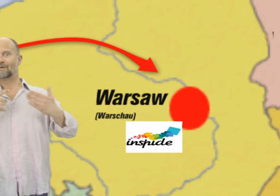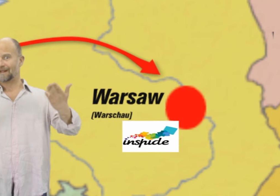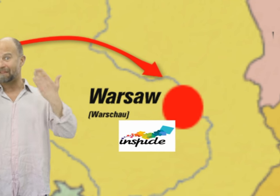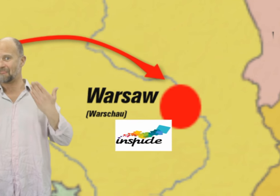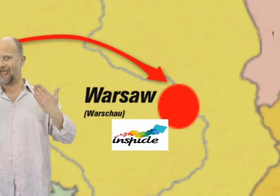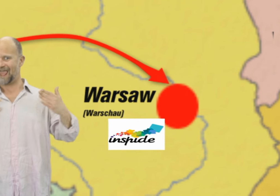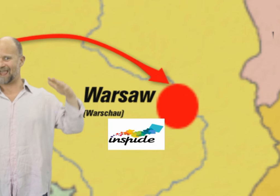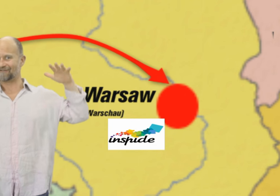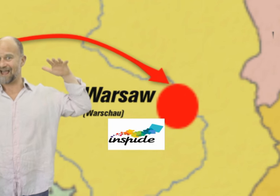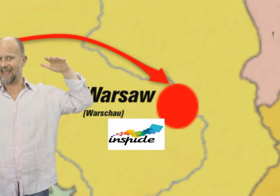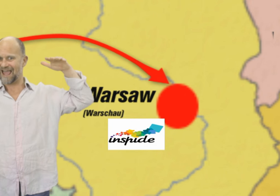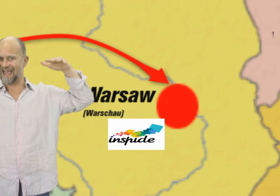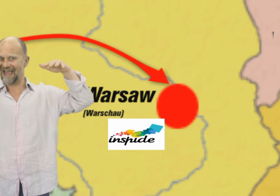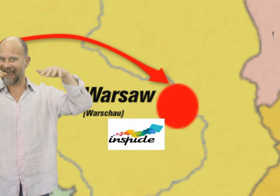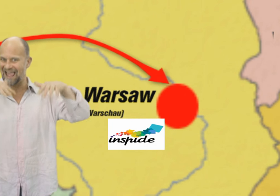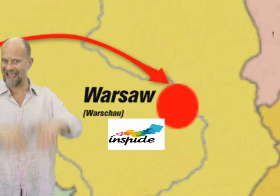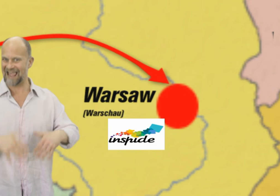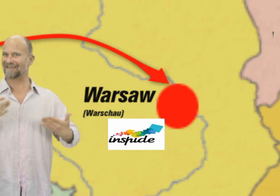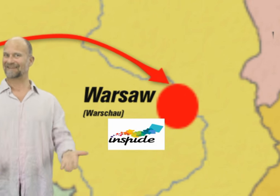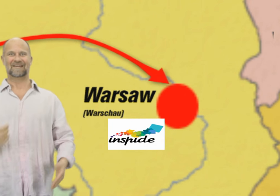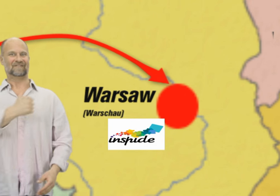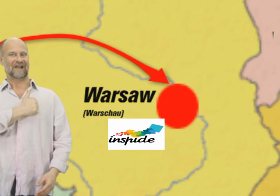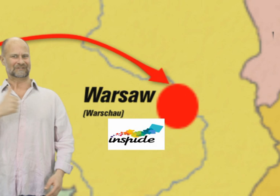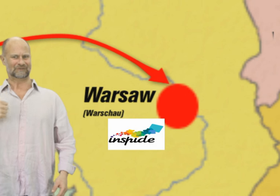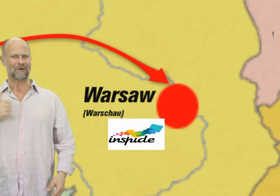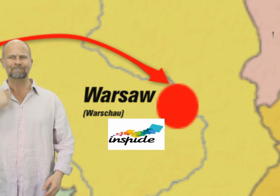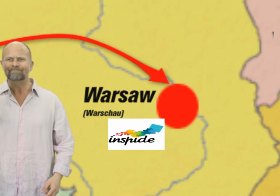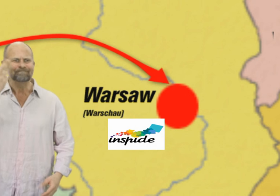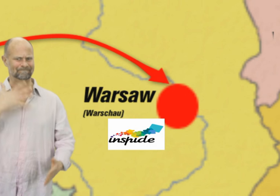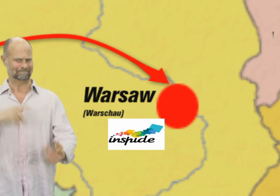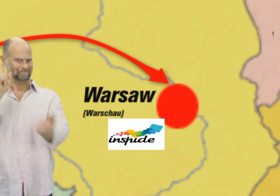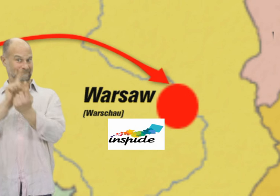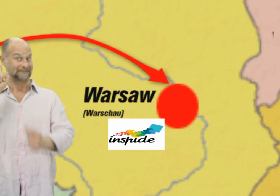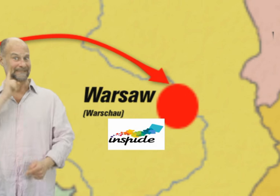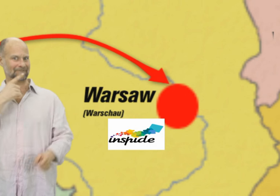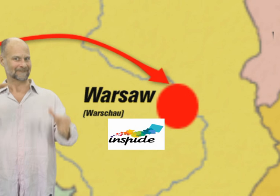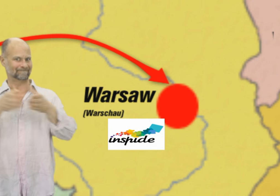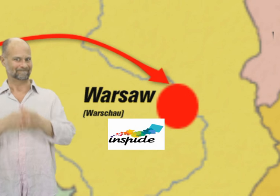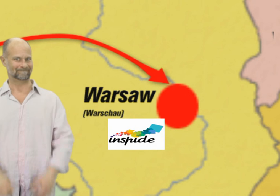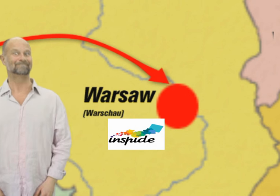So, jetzt komme ich gerade in Warschau an und muss die tauben Leute dort erstmal finden.